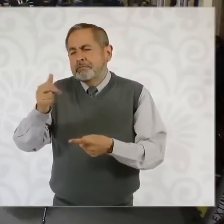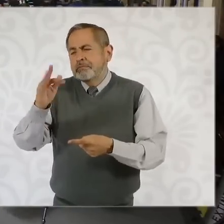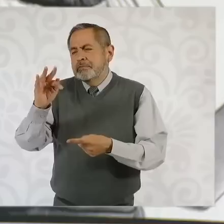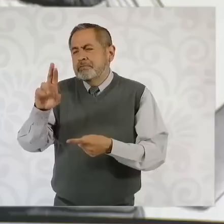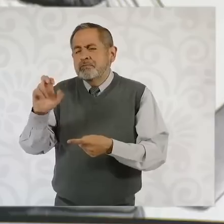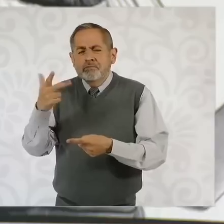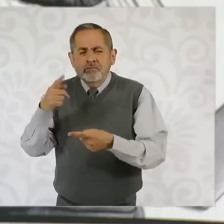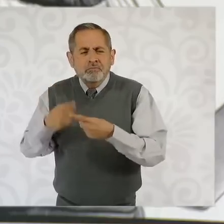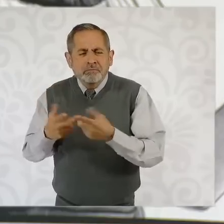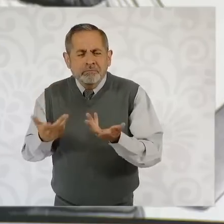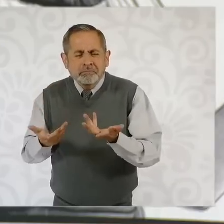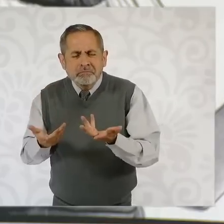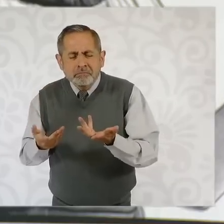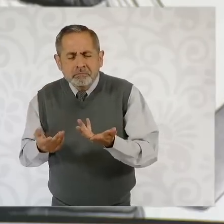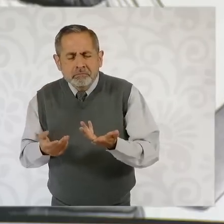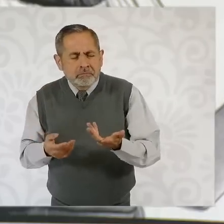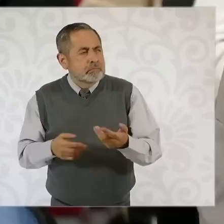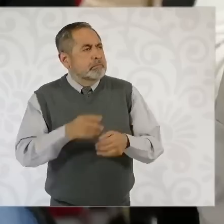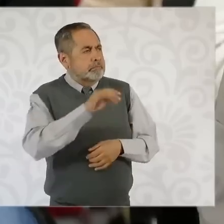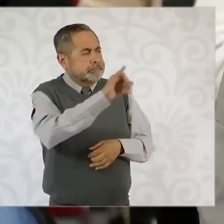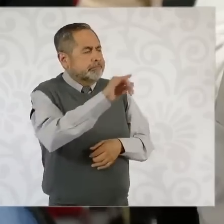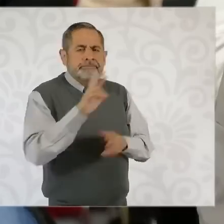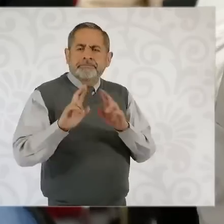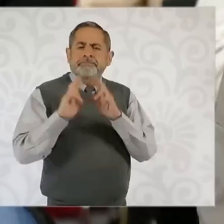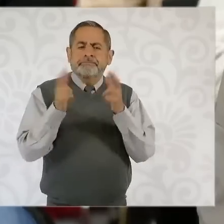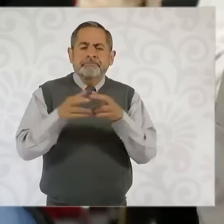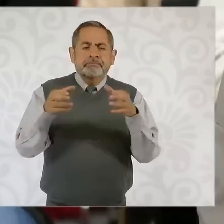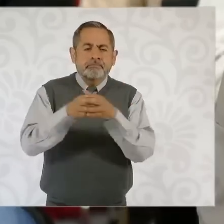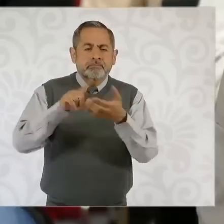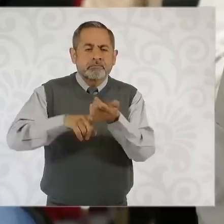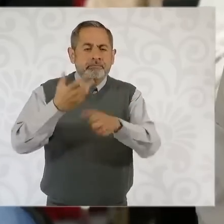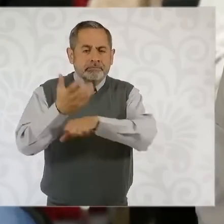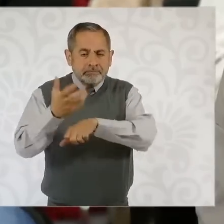Cómo cómo sí la reunión de seguridad con Estados Unidos Quiénes acudirían Quiénes